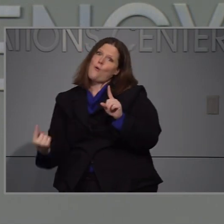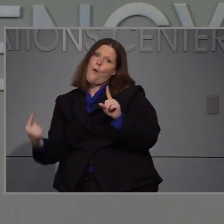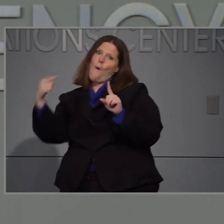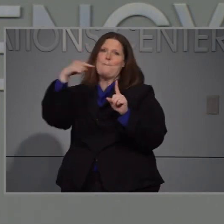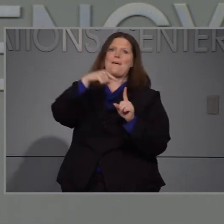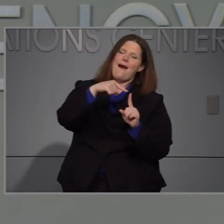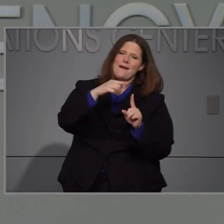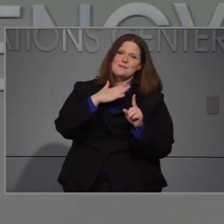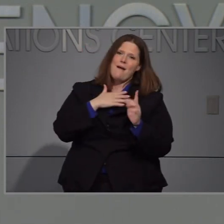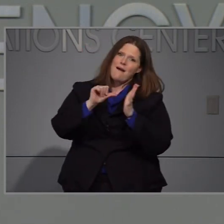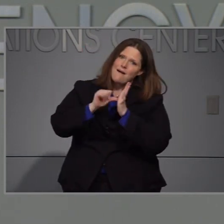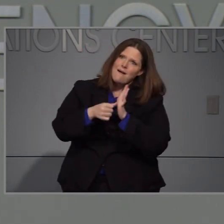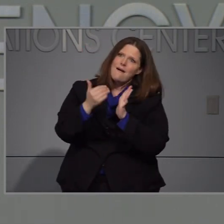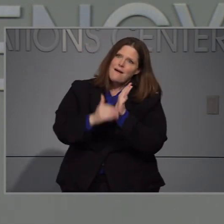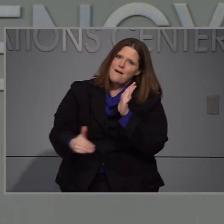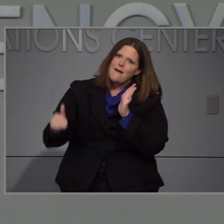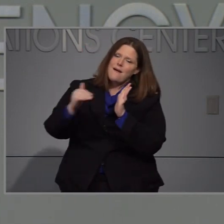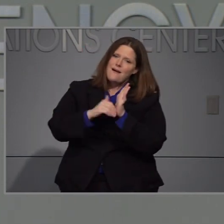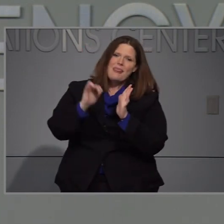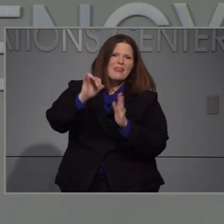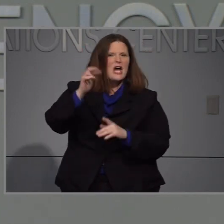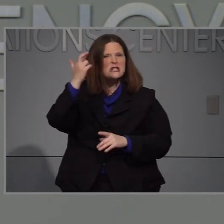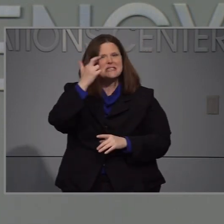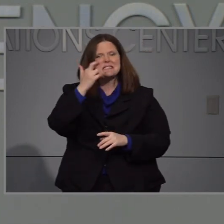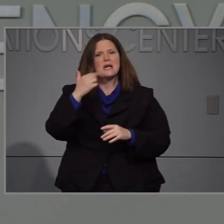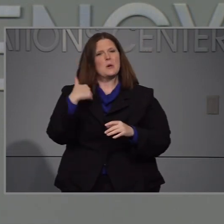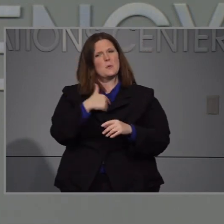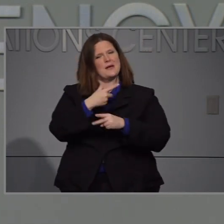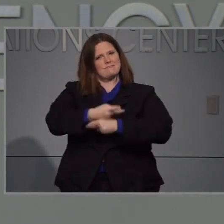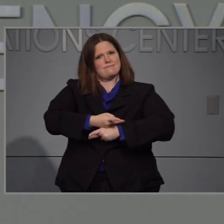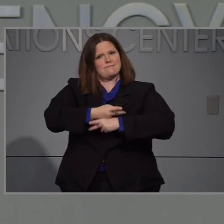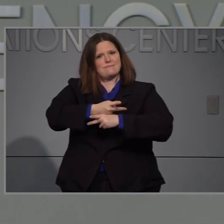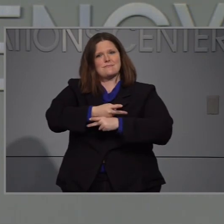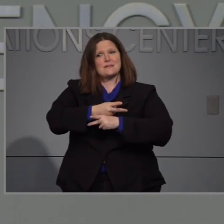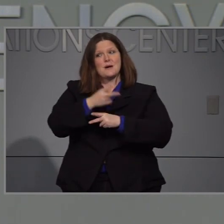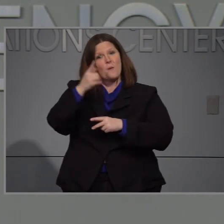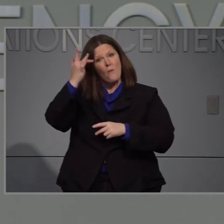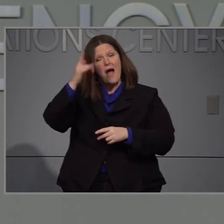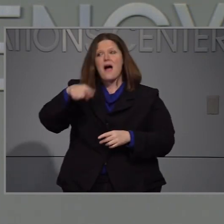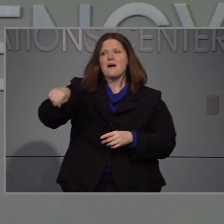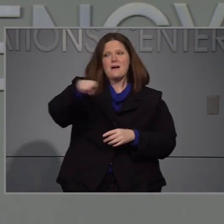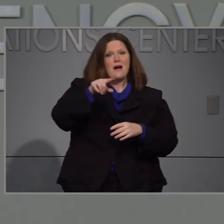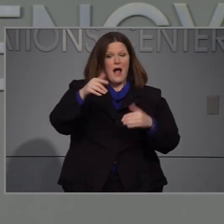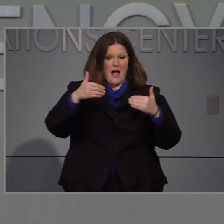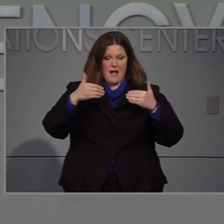Al o a esta idea y cientos repetirlo, pero es tan importante.